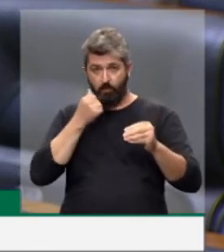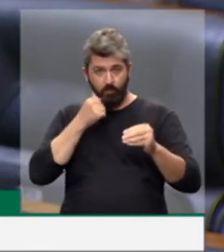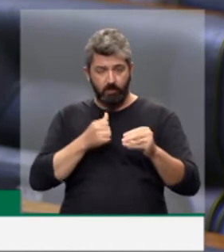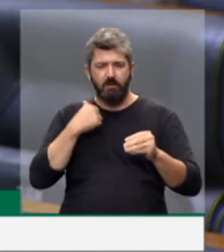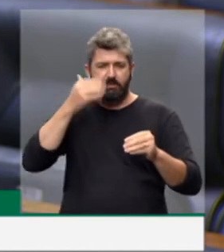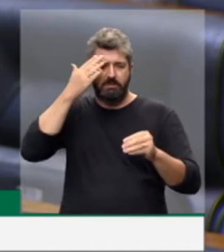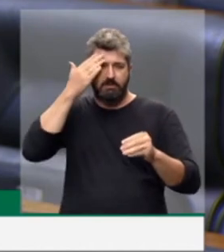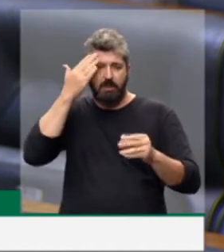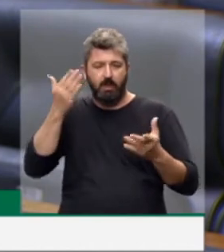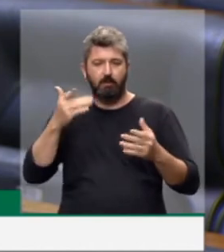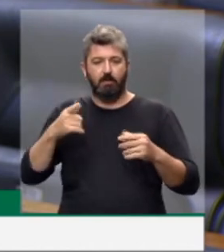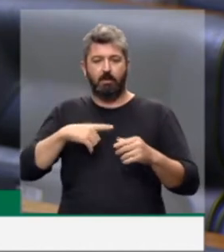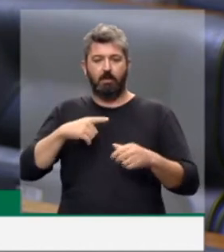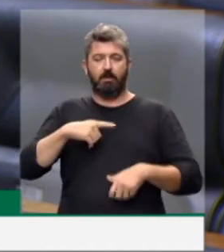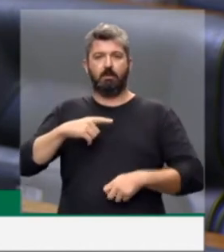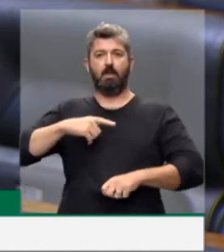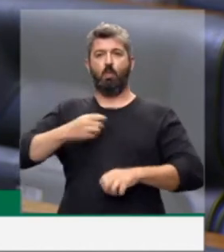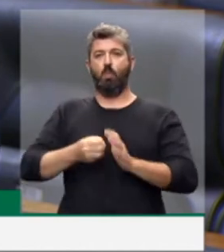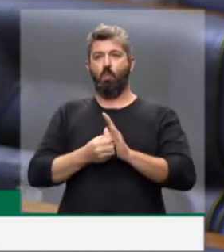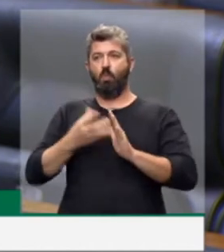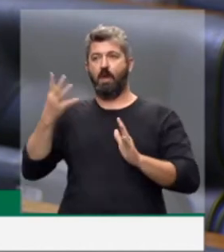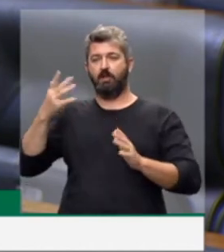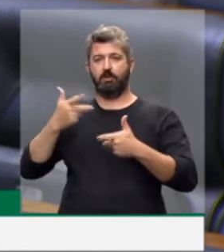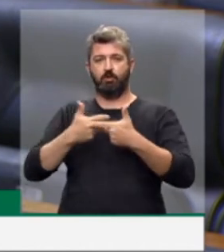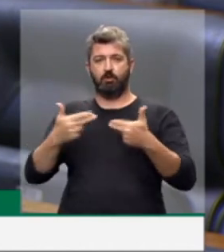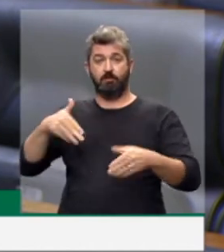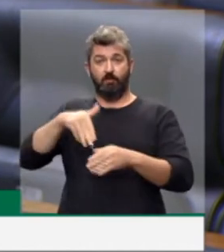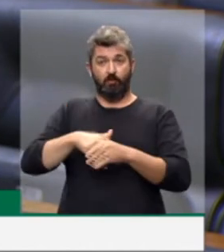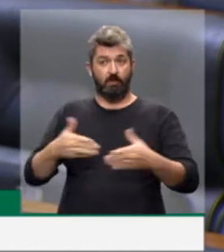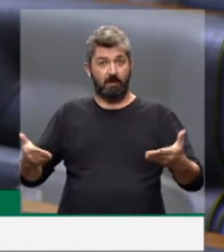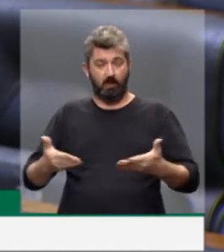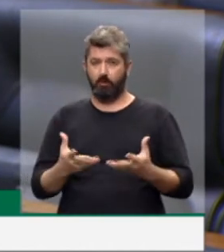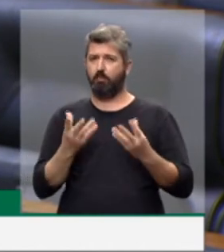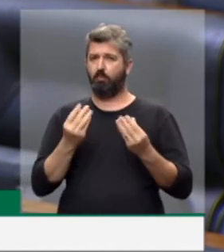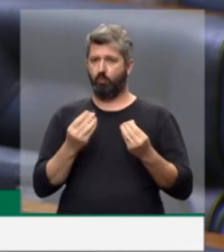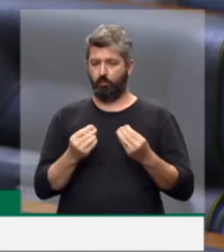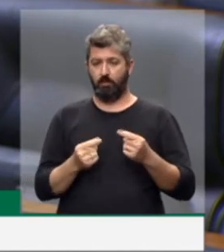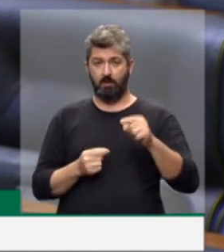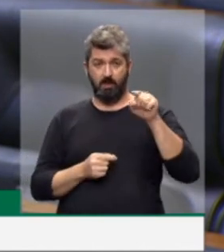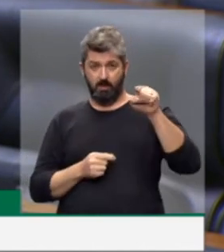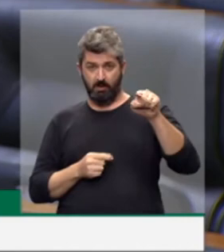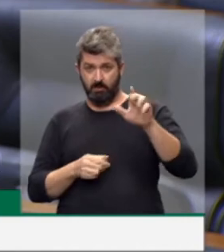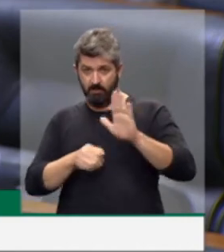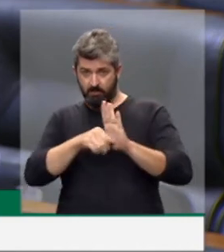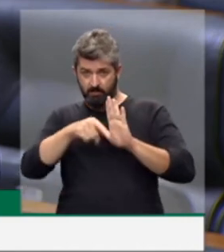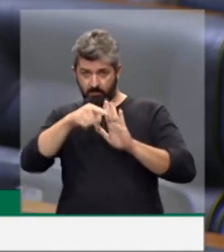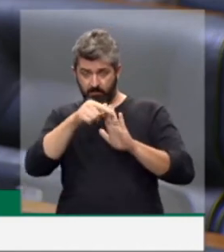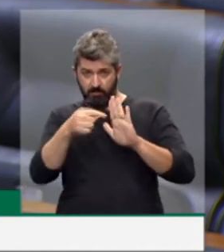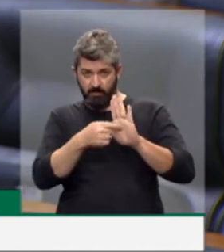O REQUERIMENTO. -- [PRESIDENTE]: SDB. [DEPUTADO]: QUERIA ALERTAR TODOS OS DEPUTADOS, DEPUTADAS, SABEMOS QUE TEMOS UM GRANDE VOLUME DE MATÉRIAS